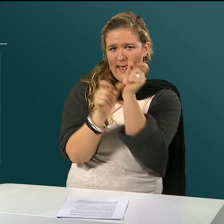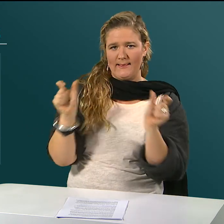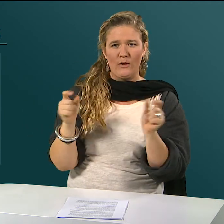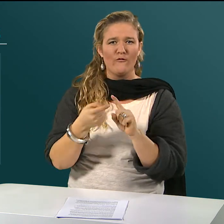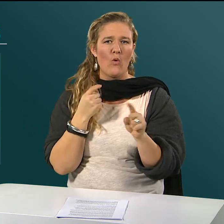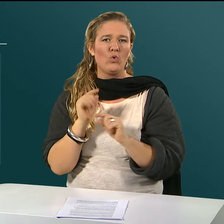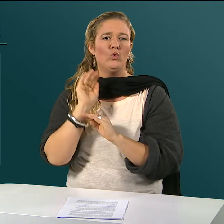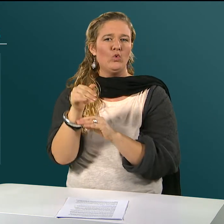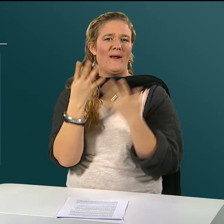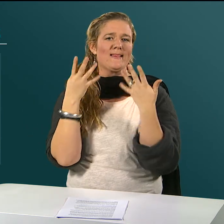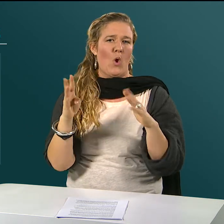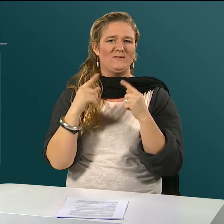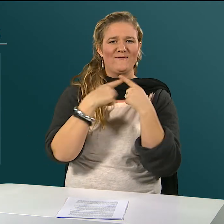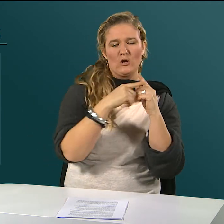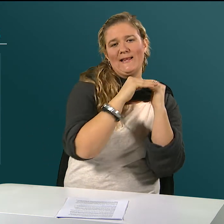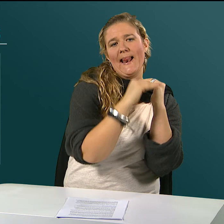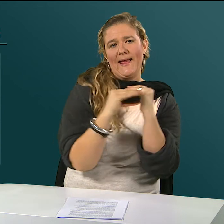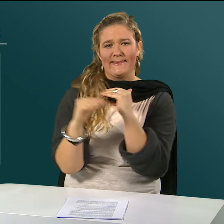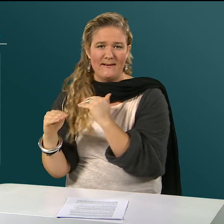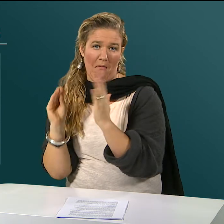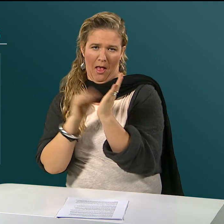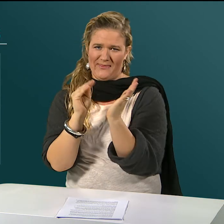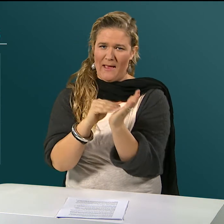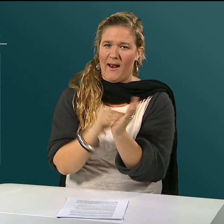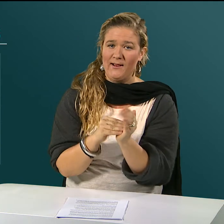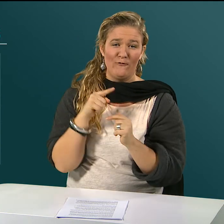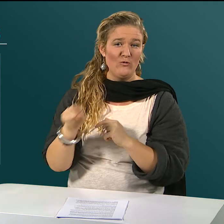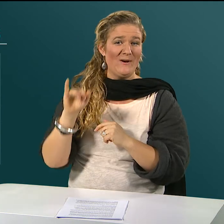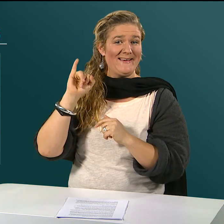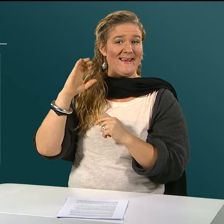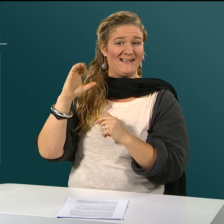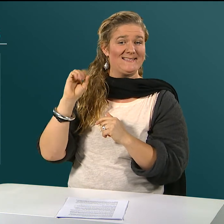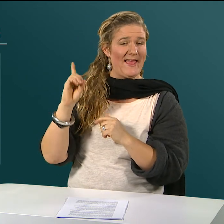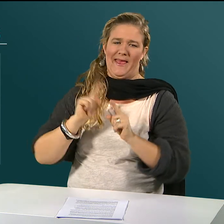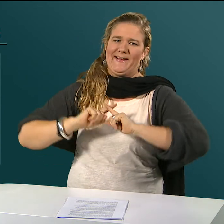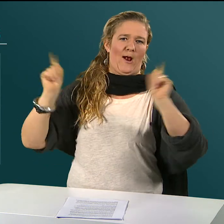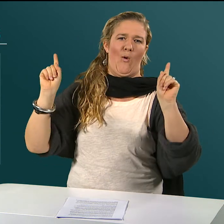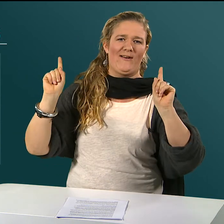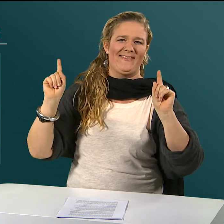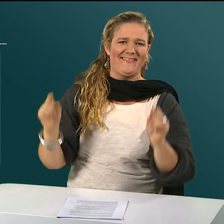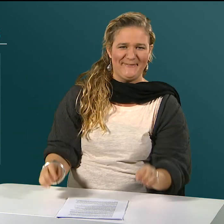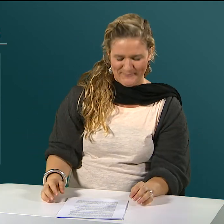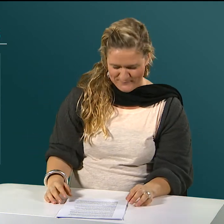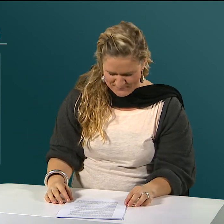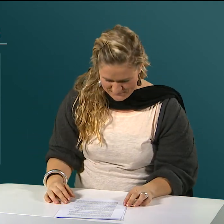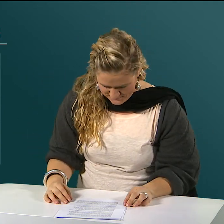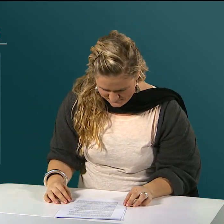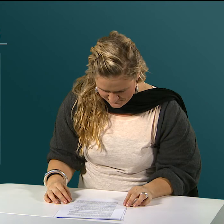haben sich für die Spiele angemeldet. Für das ICSD ein neuer Rekord!